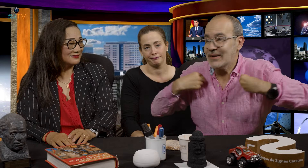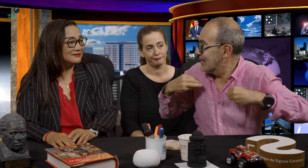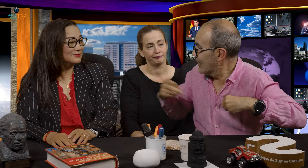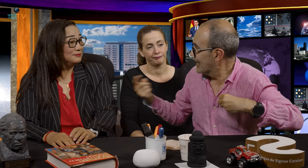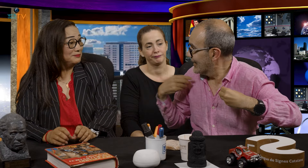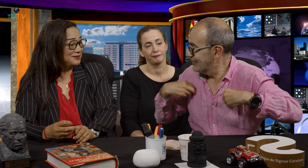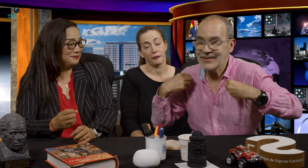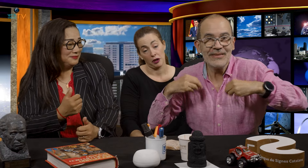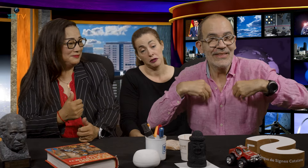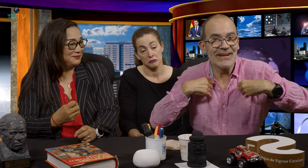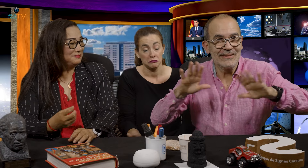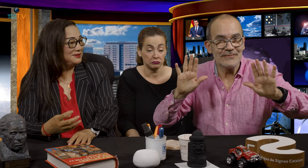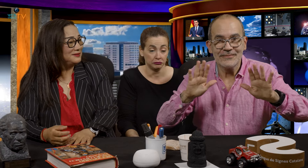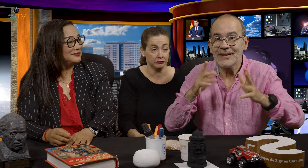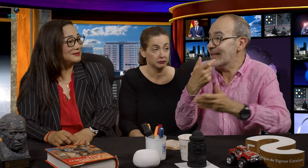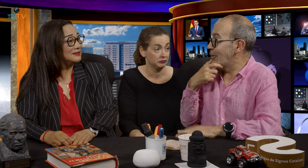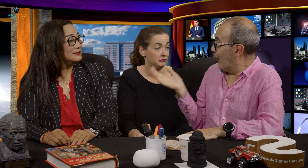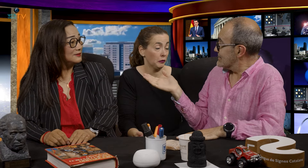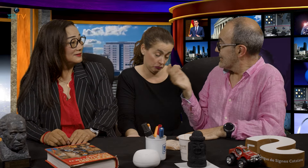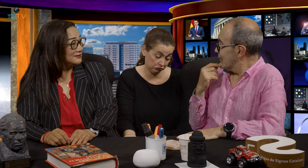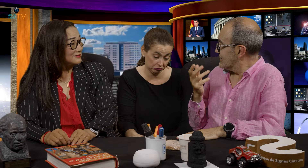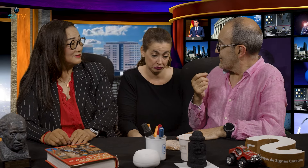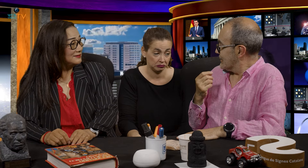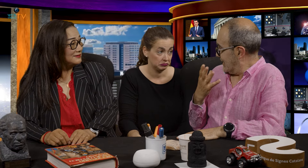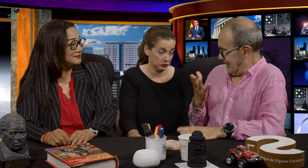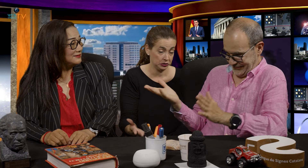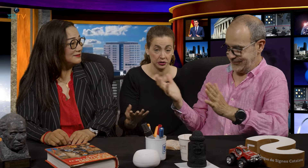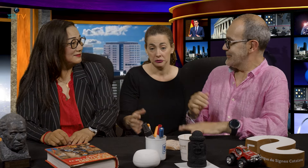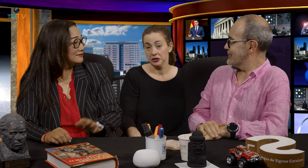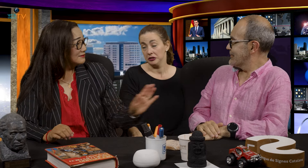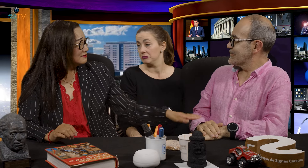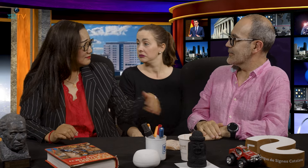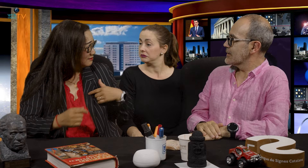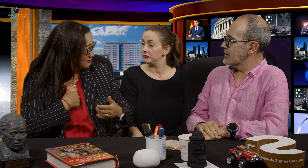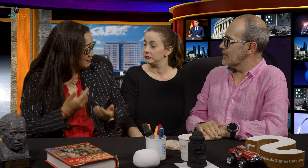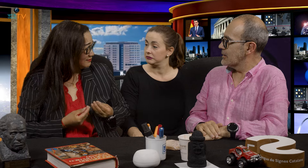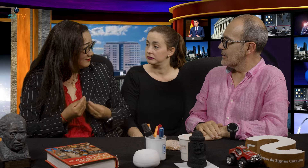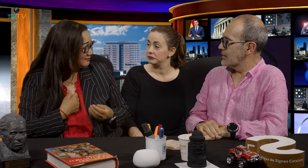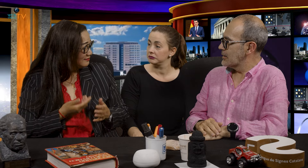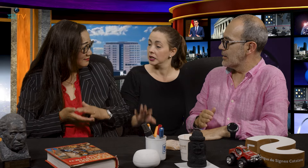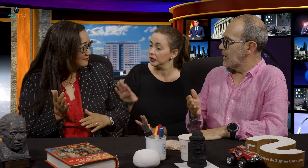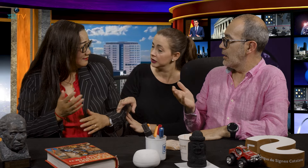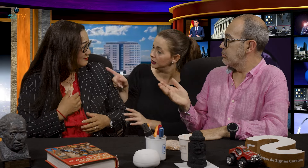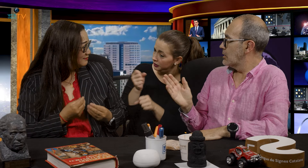¿a que sí? Es divertido. ¿Te ha gustado? Sí, está bien ¿Y yo qué hago ahora?, ¿me voy?